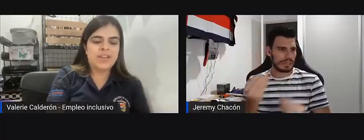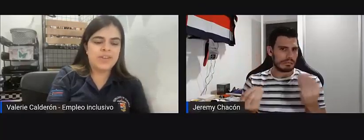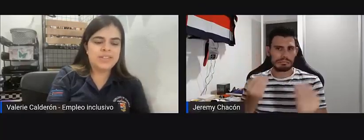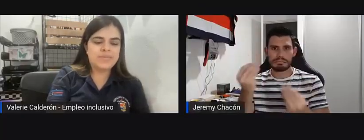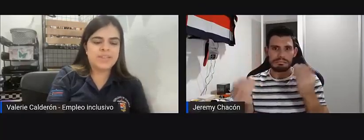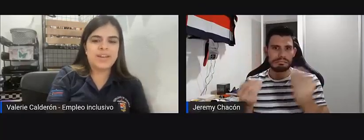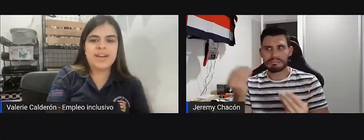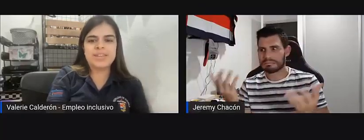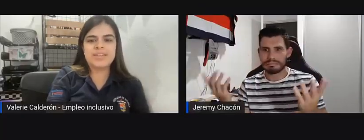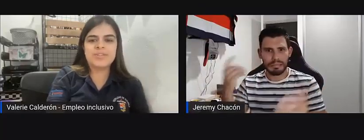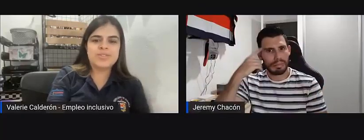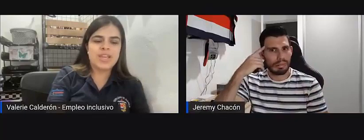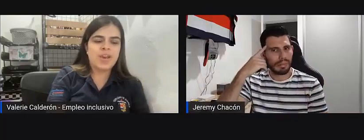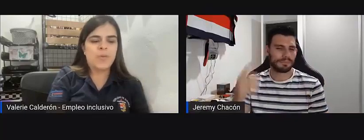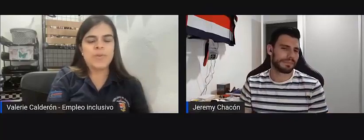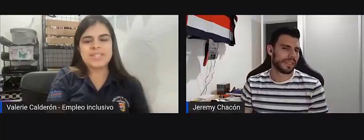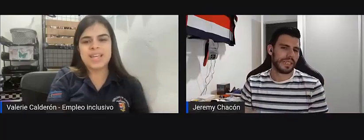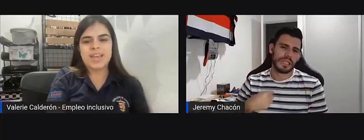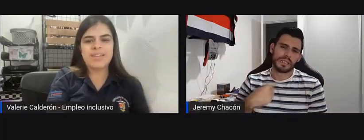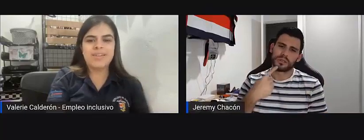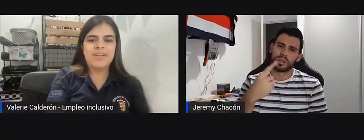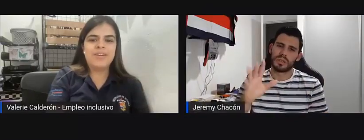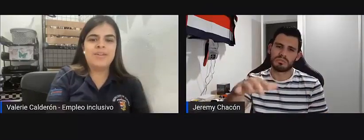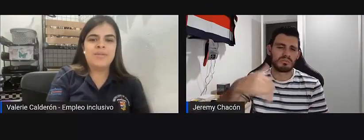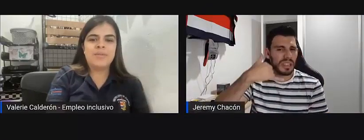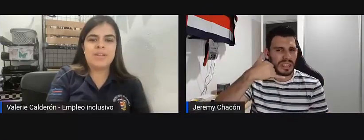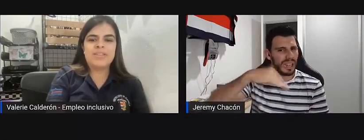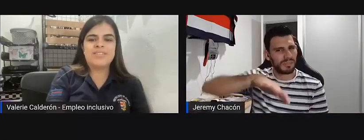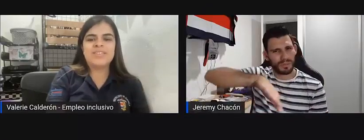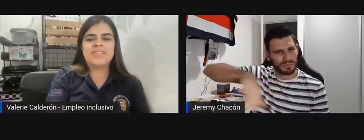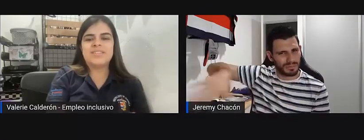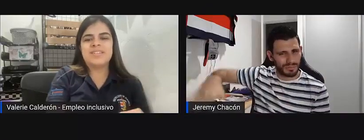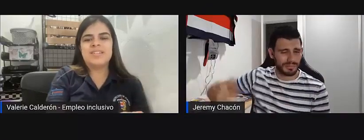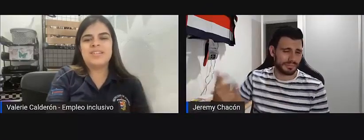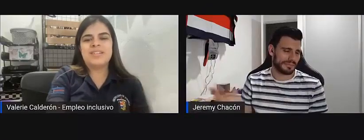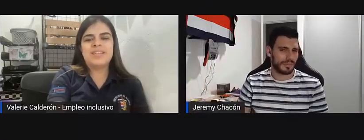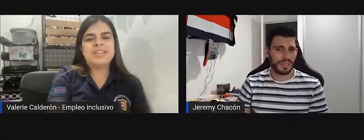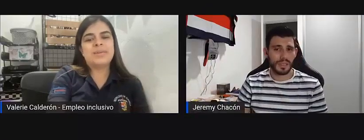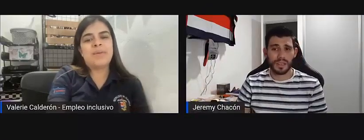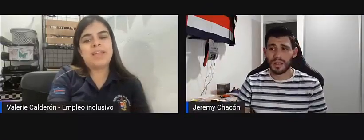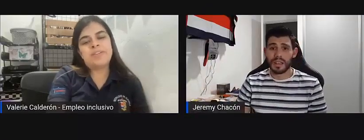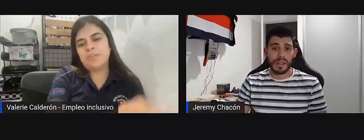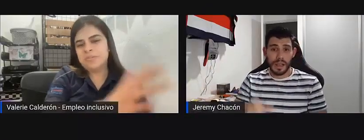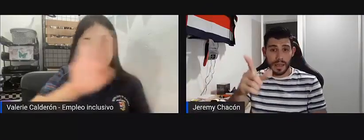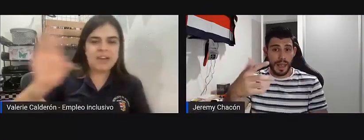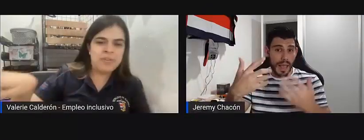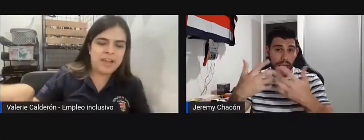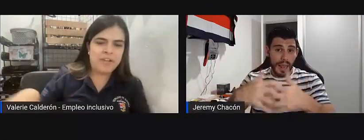entrevistadores empiezan Ay es que no sé cómo hacer verdad Entonces las llamadas no verdad a